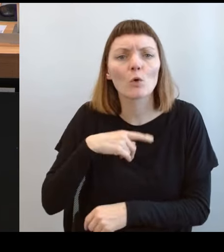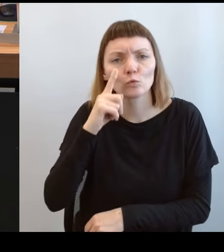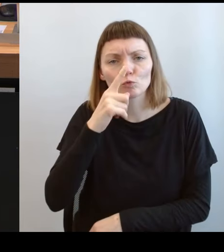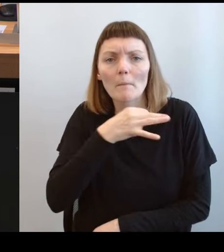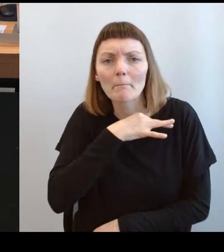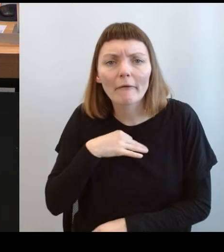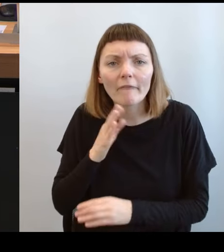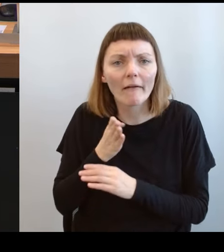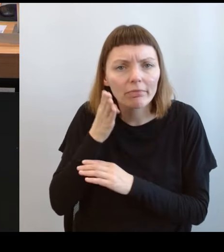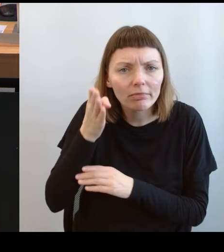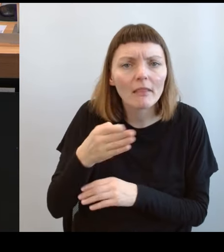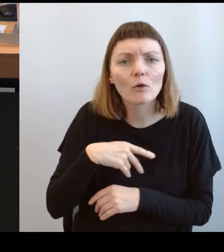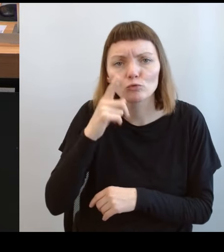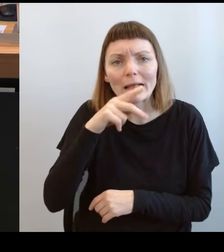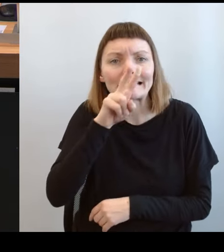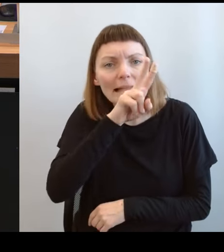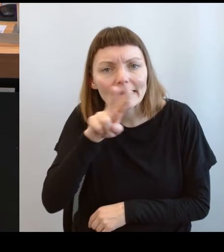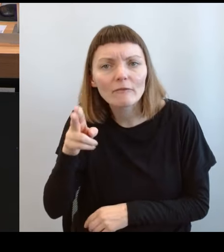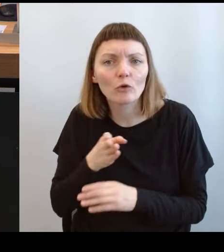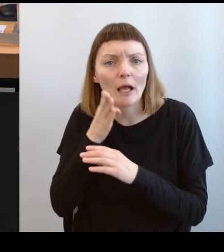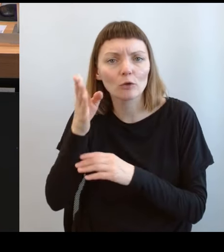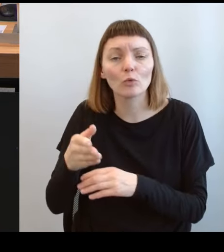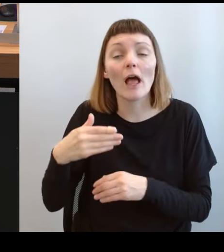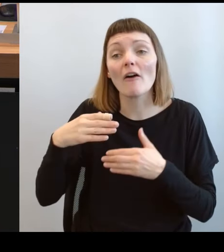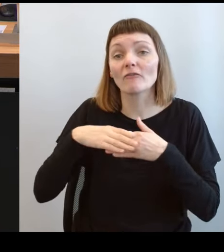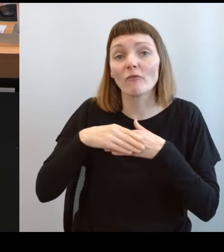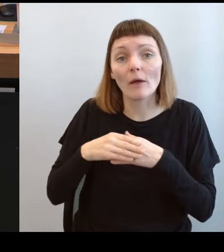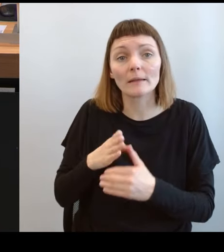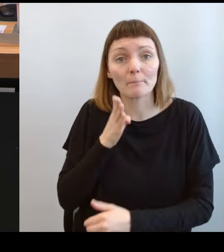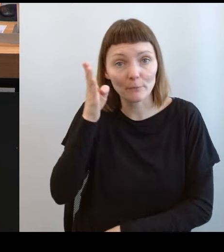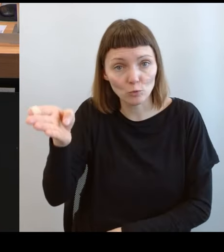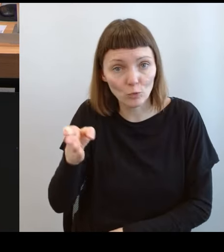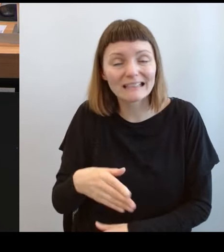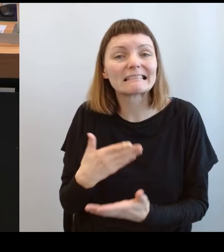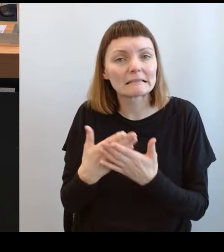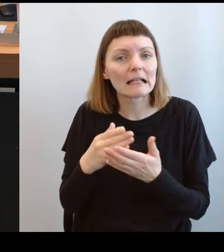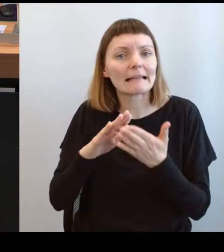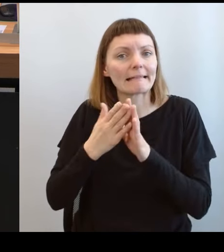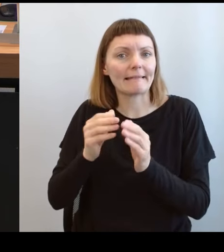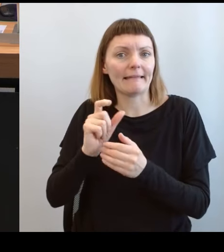zahlen die City Tax Business Reisende, die sich nach einem Kongress auch die Stadt ansehen